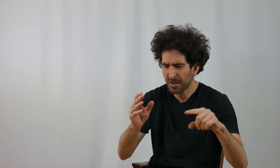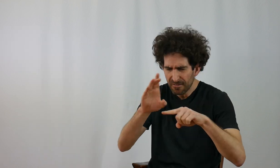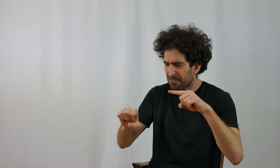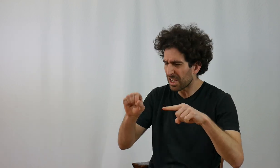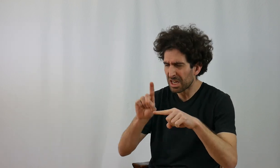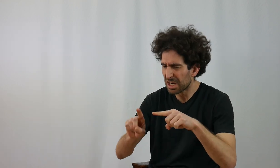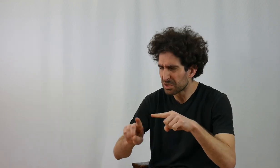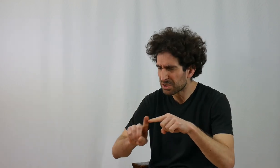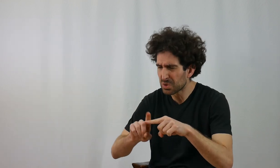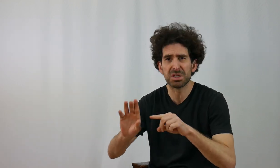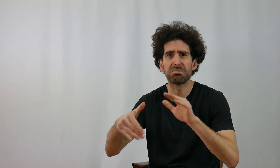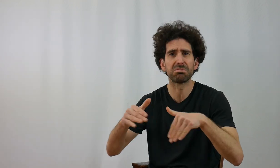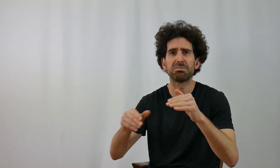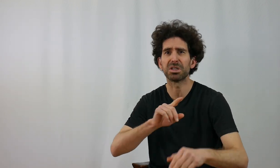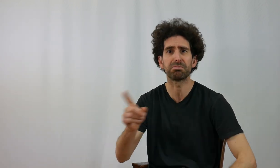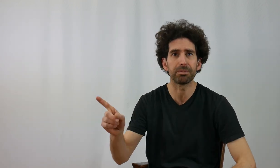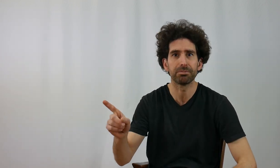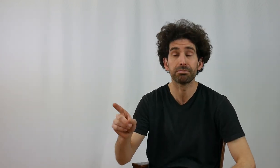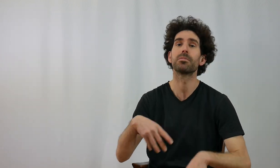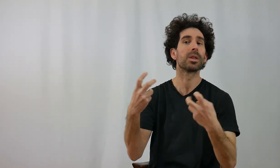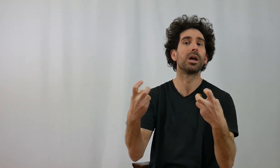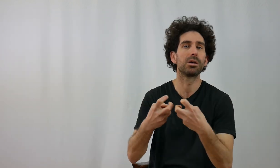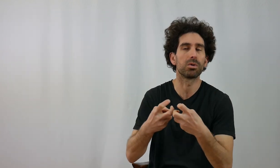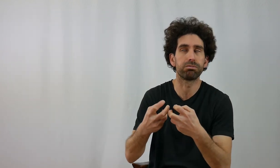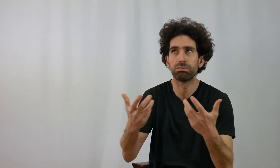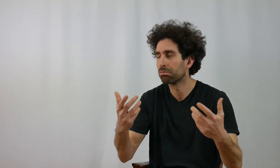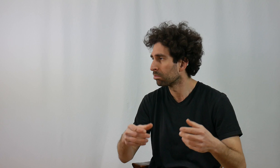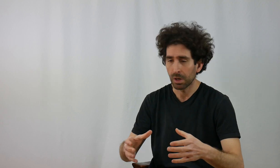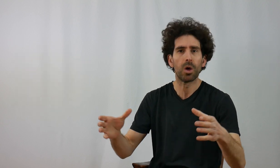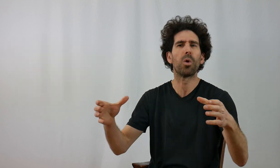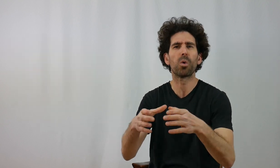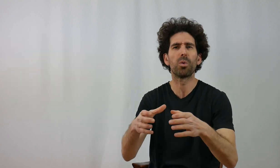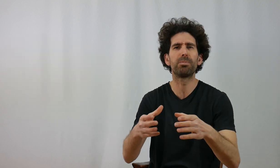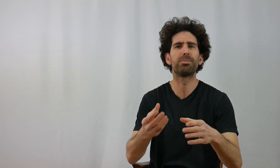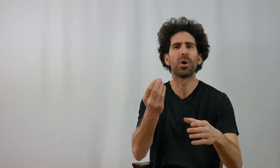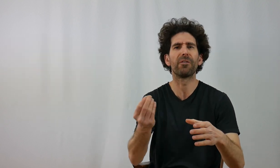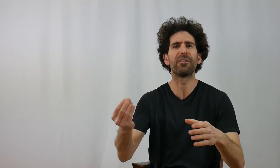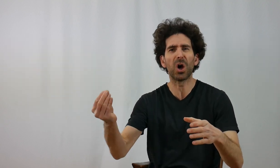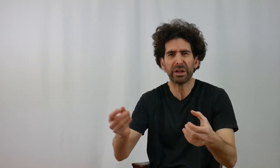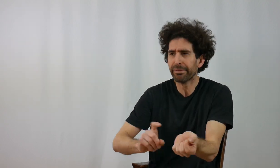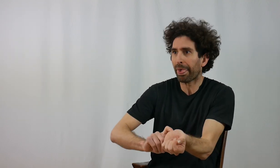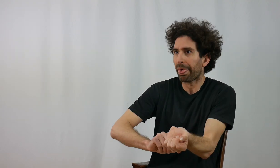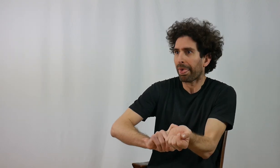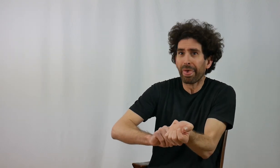Qu'on fait quelque chose et ça ne marche pas. Par exemple, un groupe d'enfants est excité